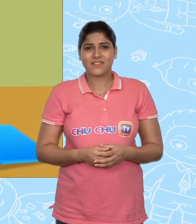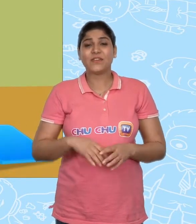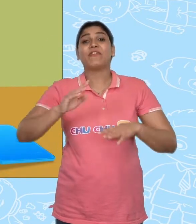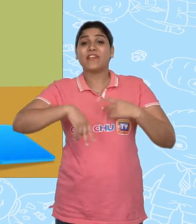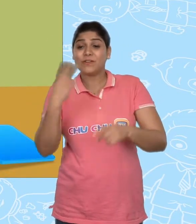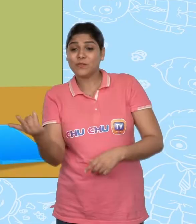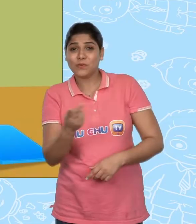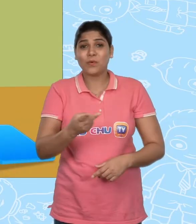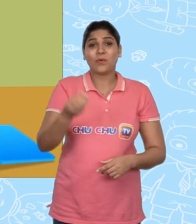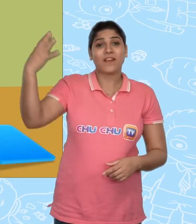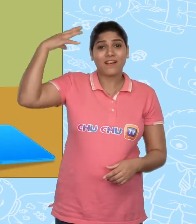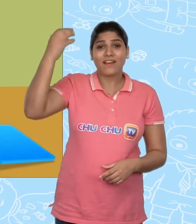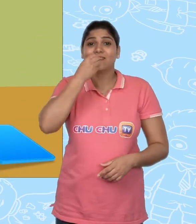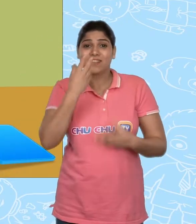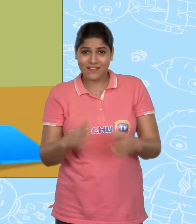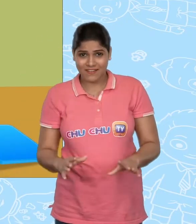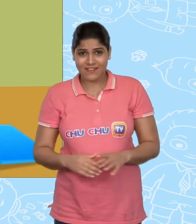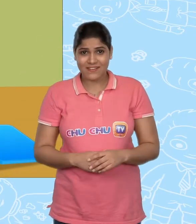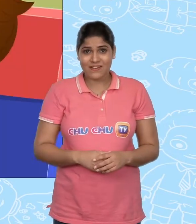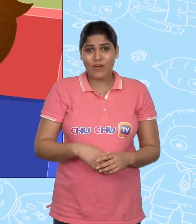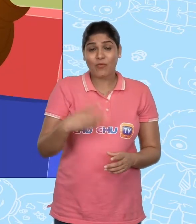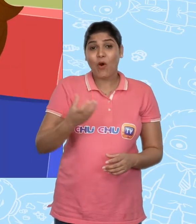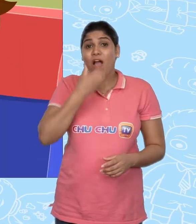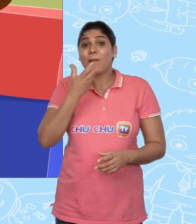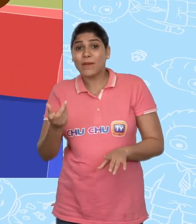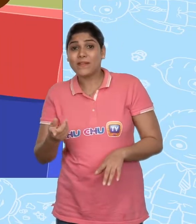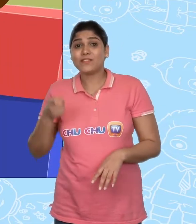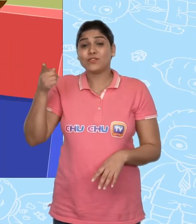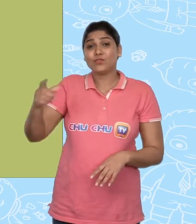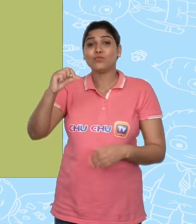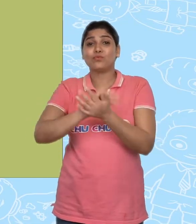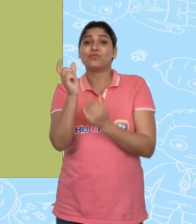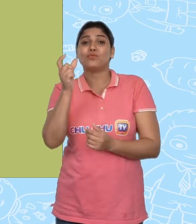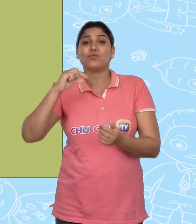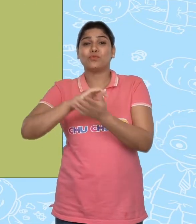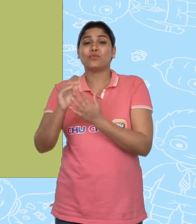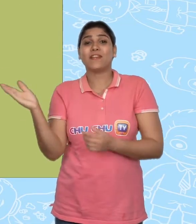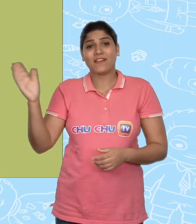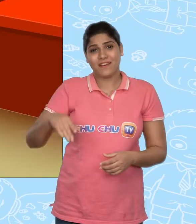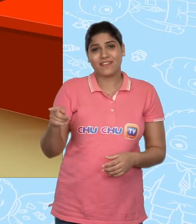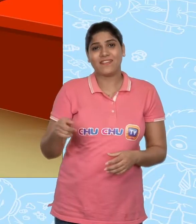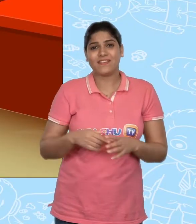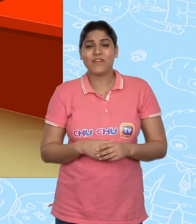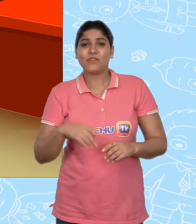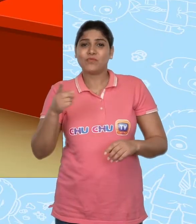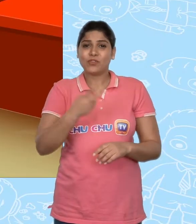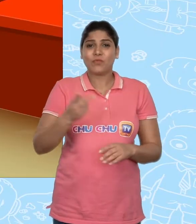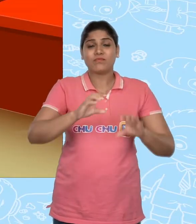फिर उन दोनों ने lunch खाया और वो सेब भी जो ChuChu लेकर आई थी. फिर दोनों class में चली गयीं.